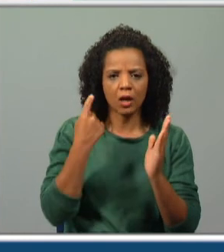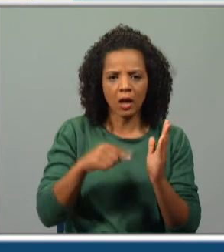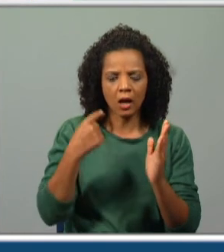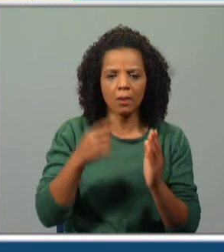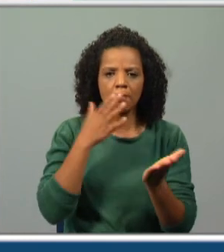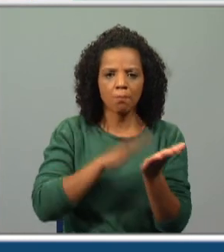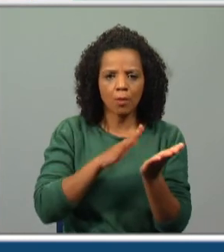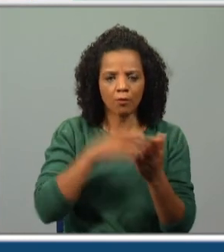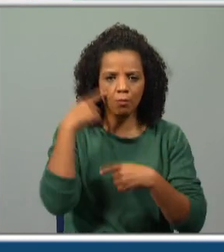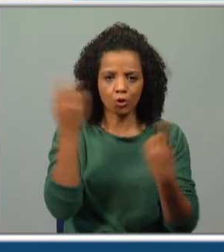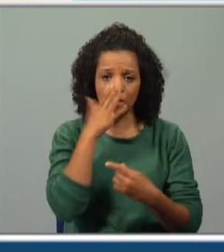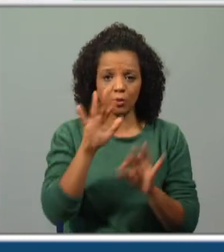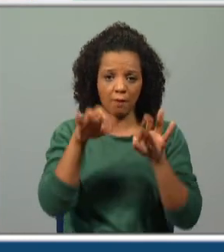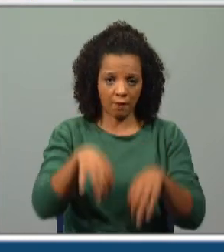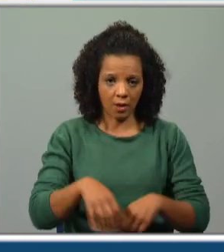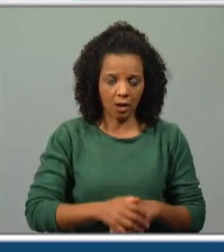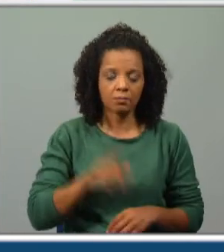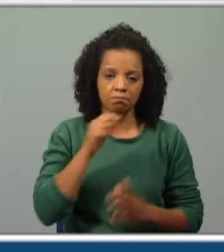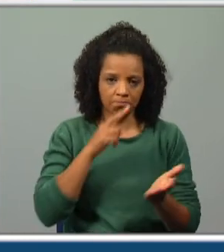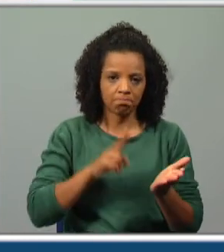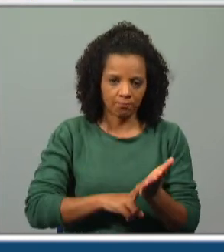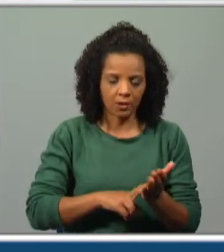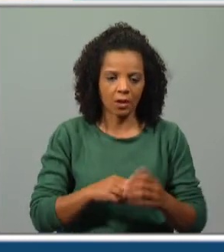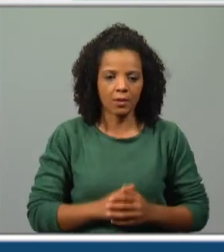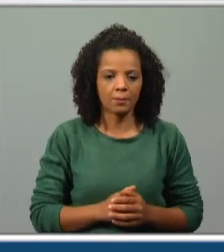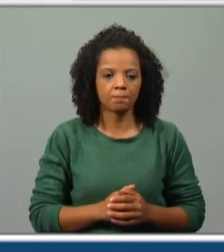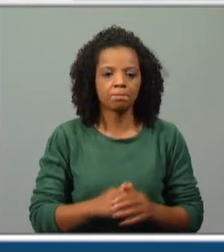que iniciam a atitude final da Águia também é verdade vimos isso a rainha 啟動鷹的最終姿態這也是真的，我們看到了這個女王